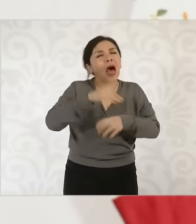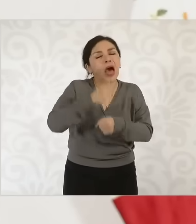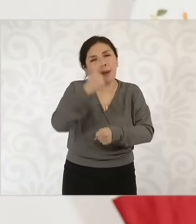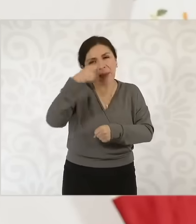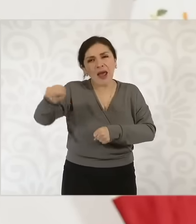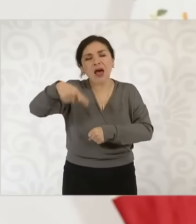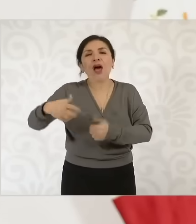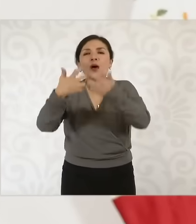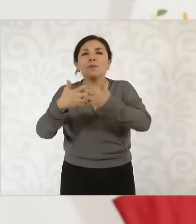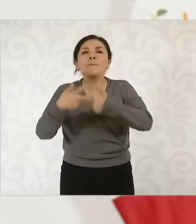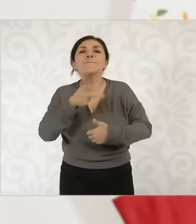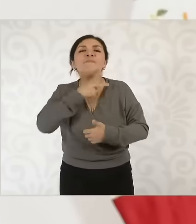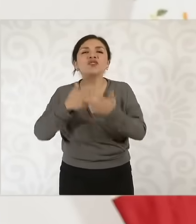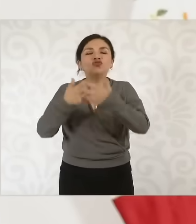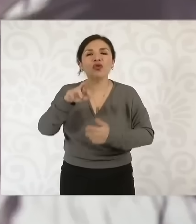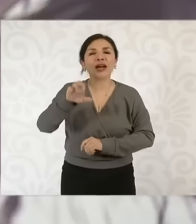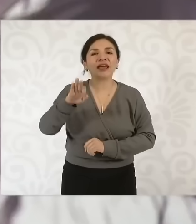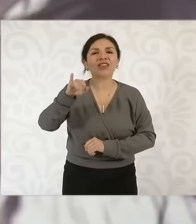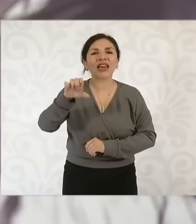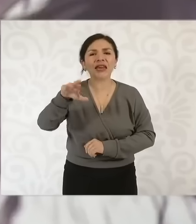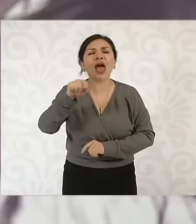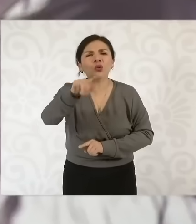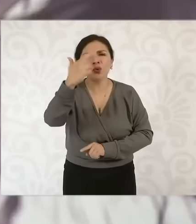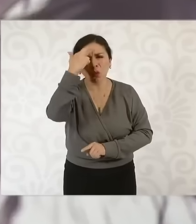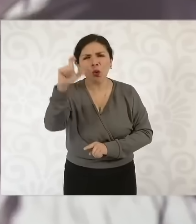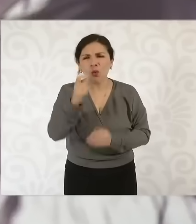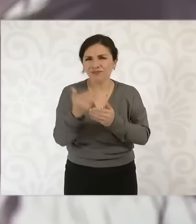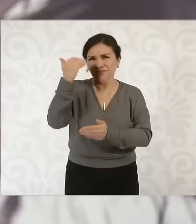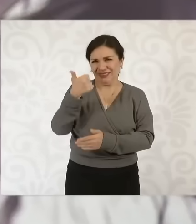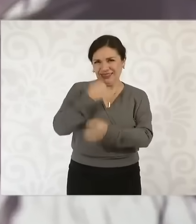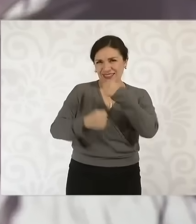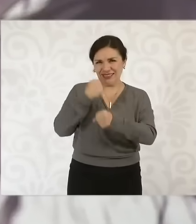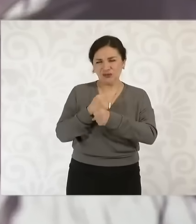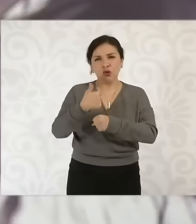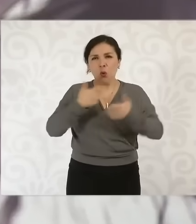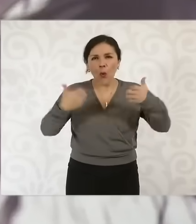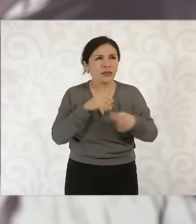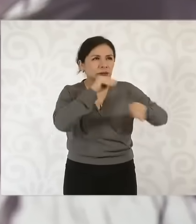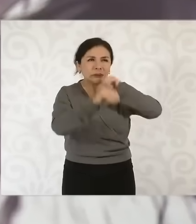que nosotros construimos durante el sexenio pasado un conjunto de capacidad de refinación para que